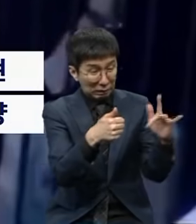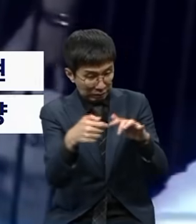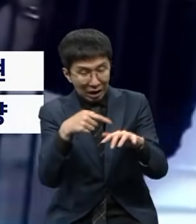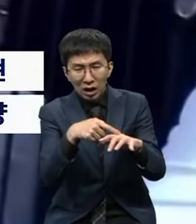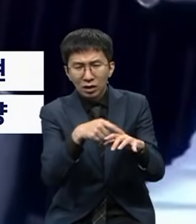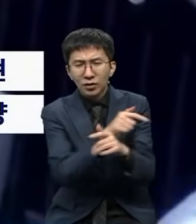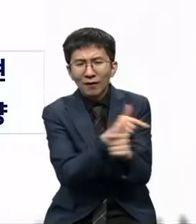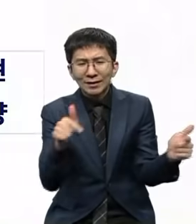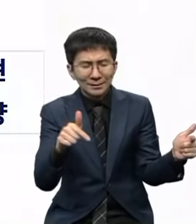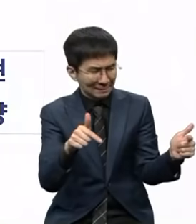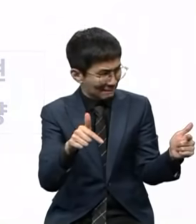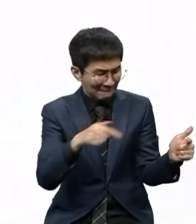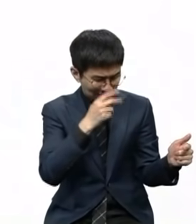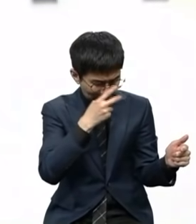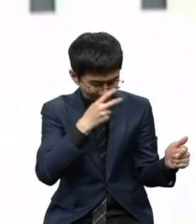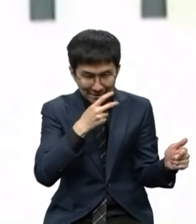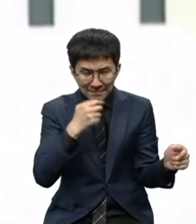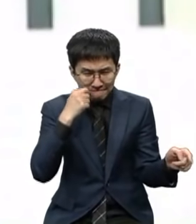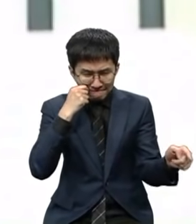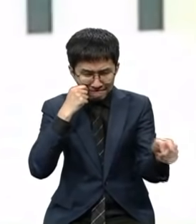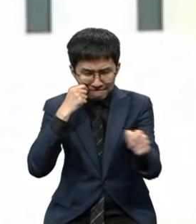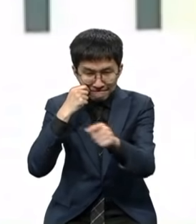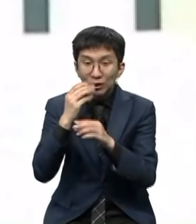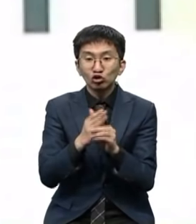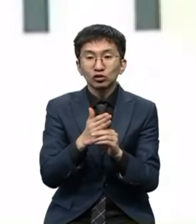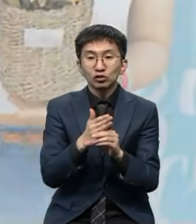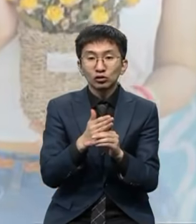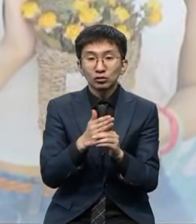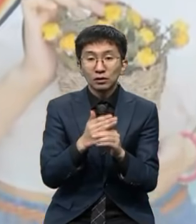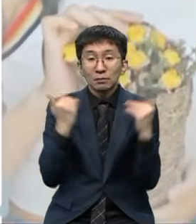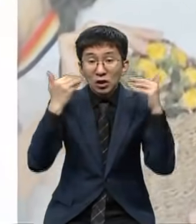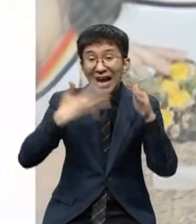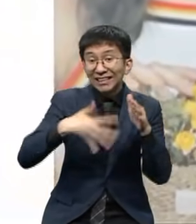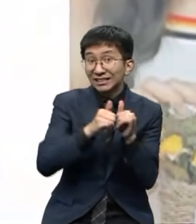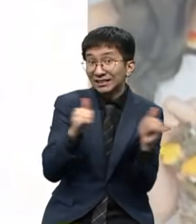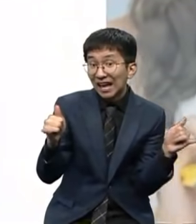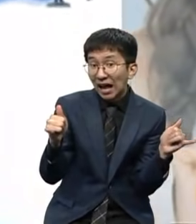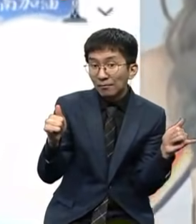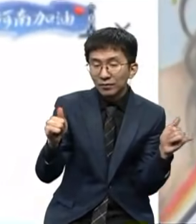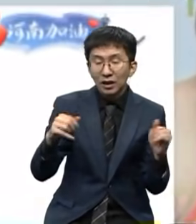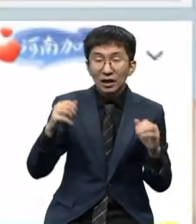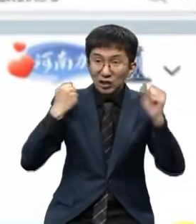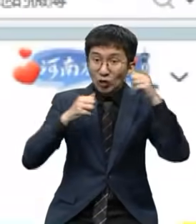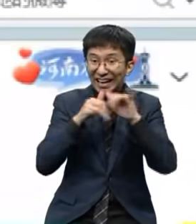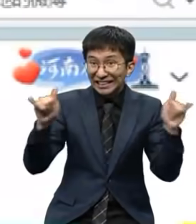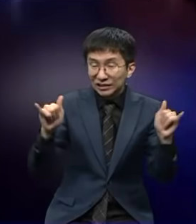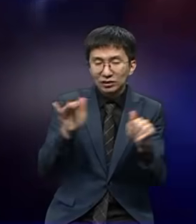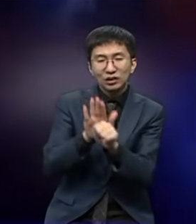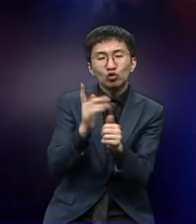있습니다. 미성년자가 연예인 응원을 위해 돈을 쓰거나 팬클럽이 유언비어를 퍼뜨리는